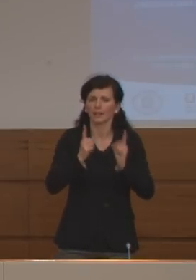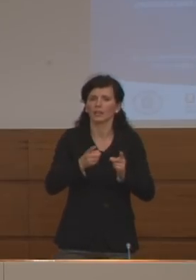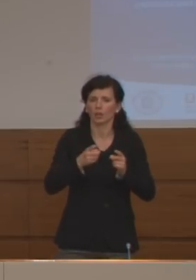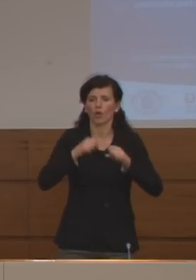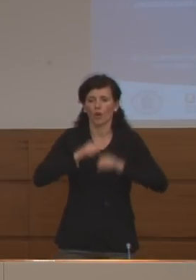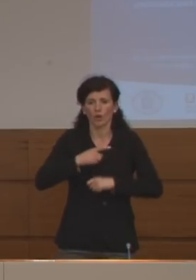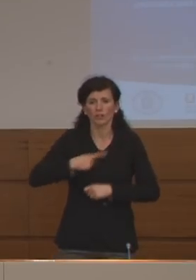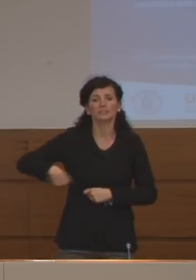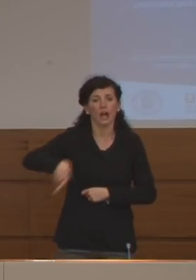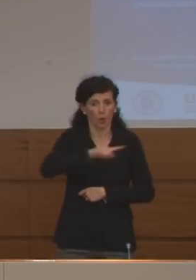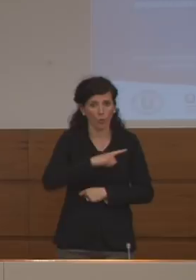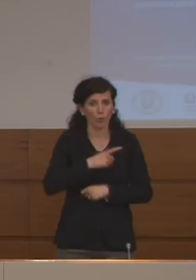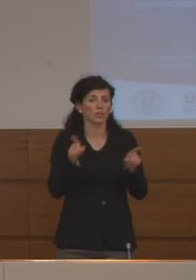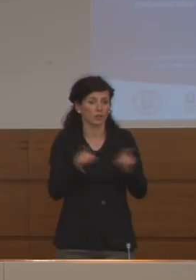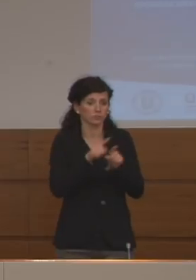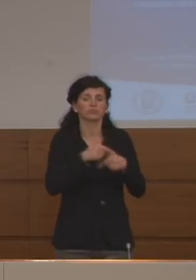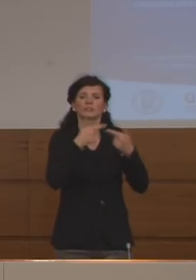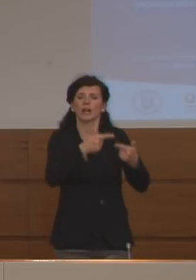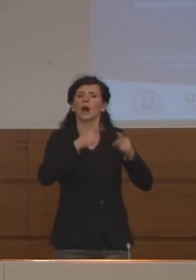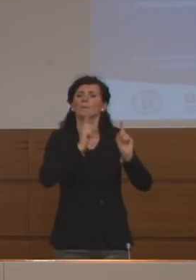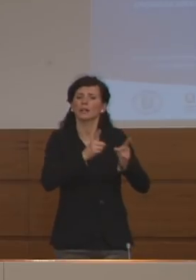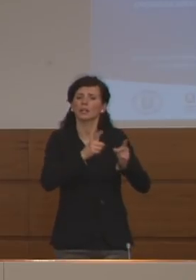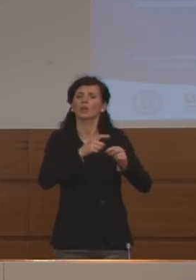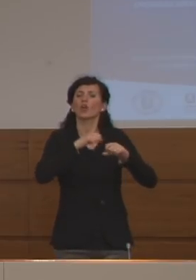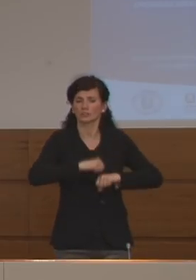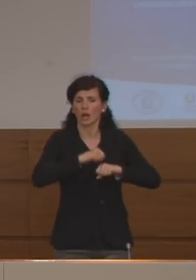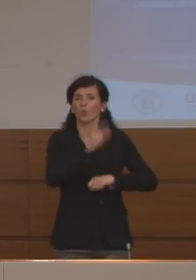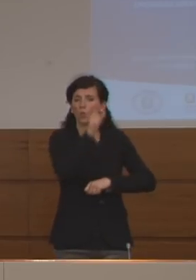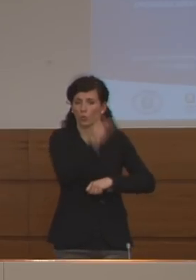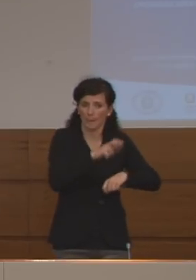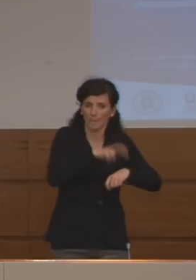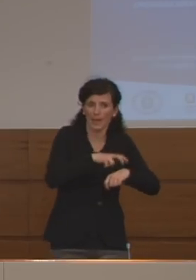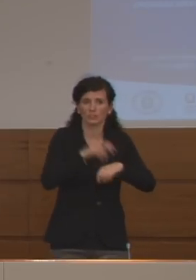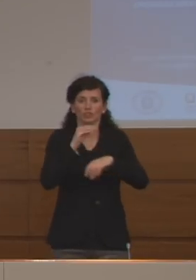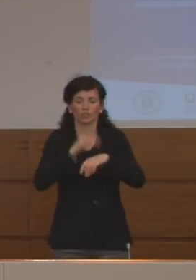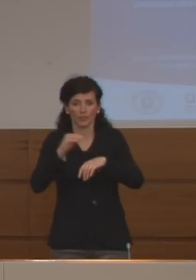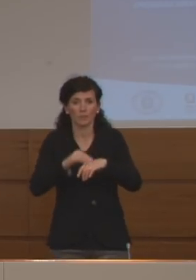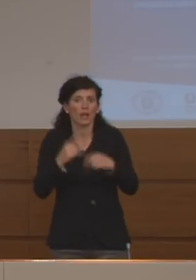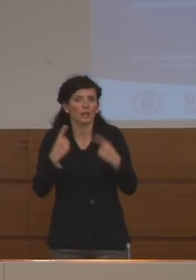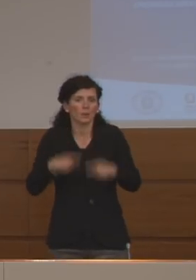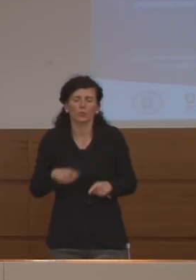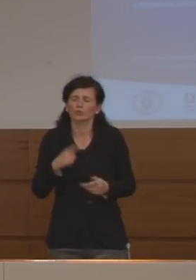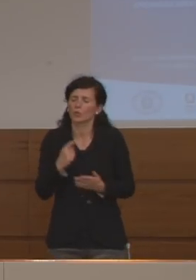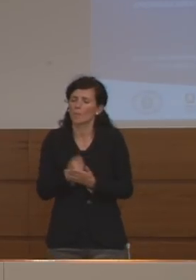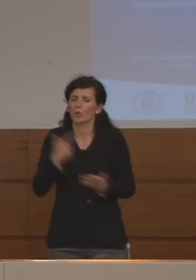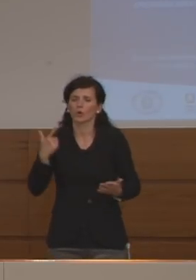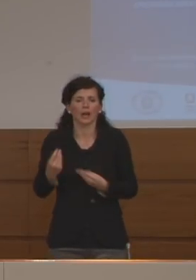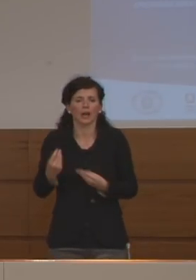Quindi va sempre fatto il massimo in termini di dotazione dei dispositivi di protezione